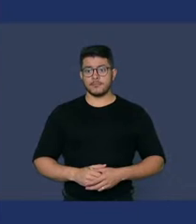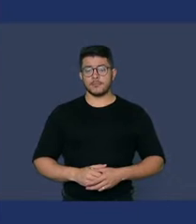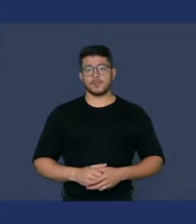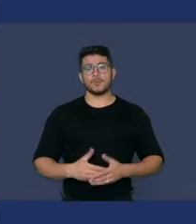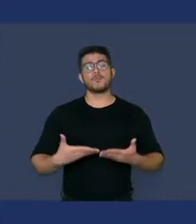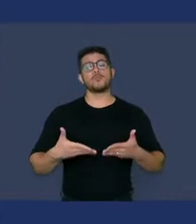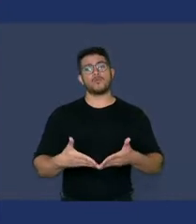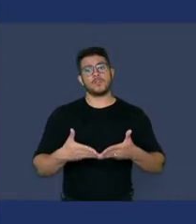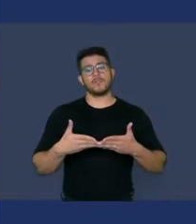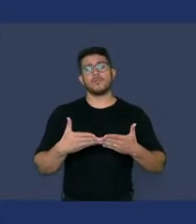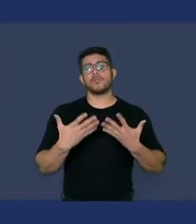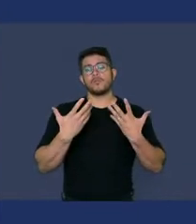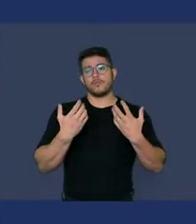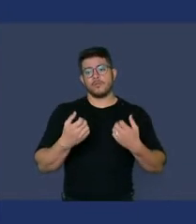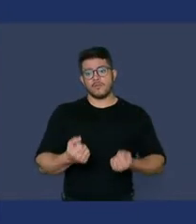APROVADO. DEVERÁHAVER